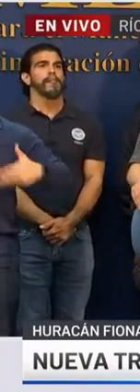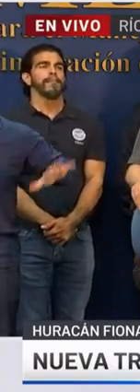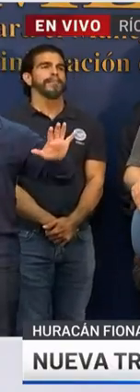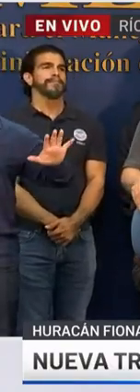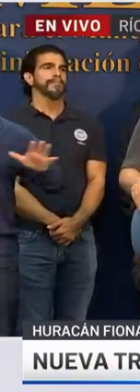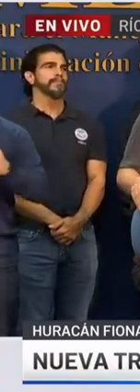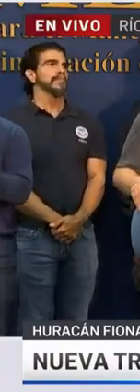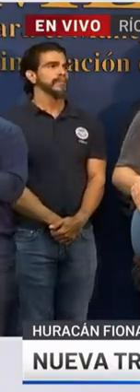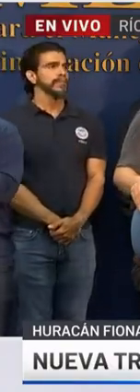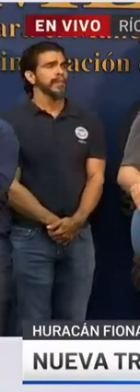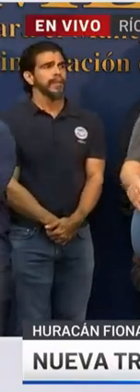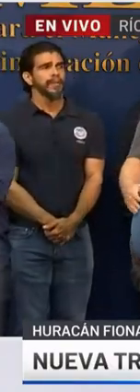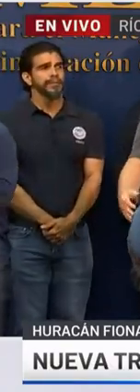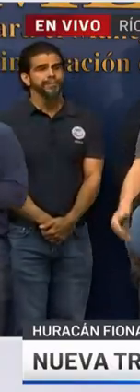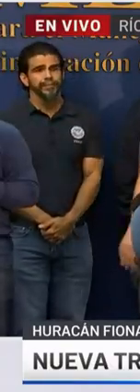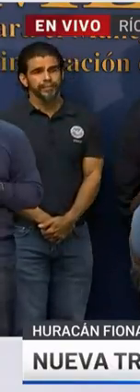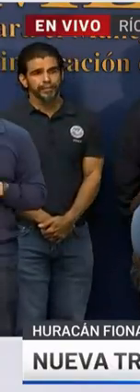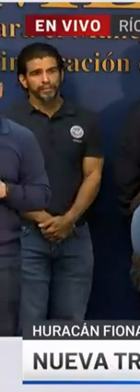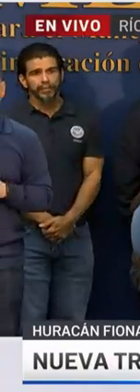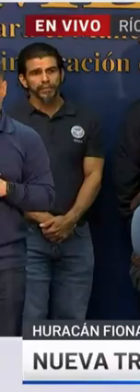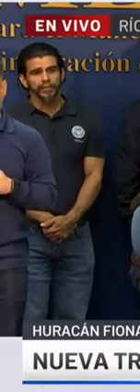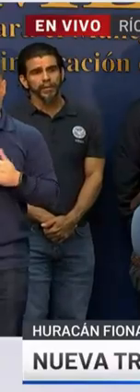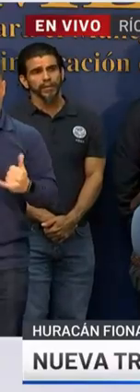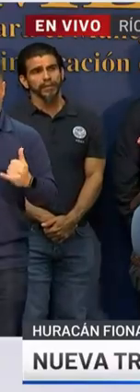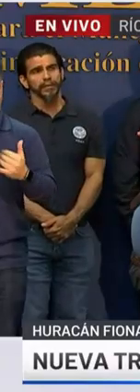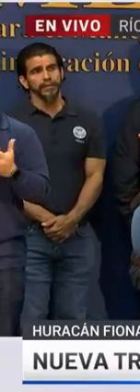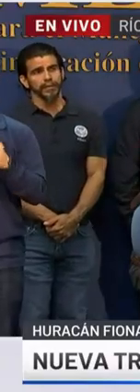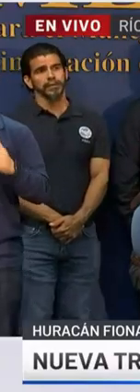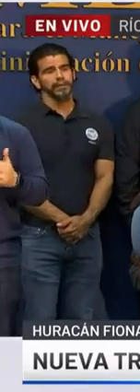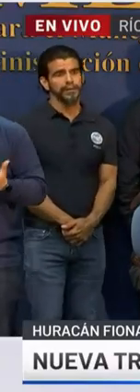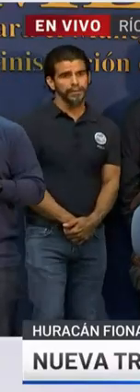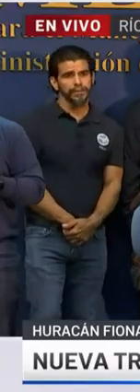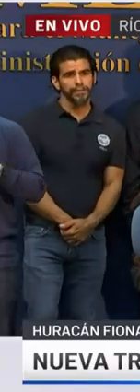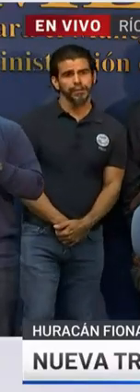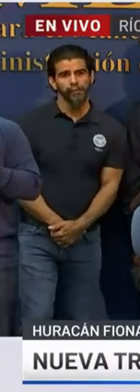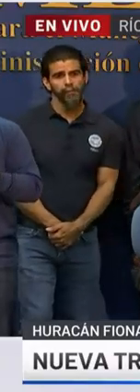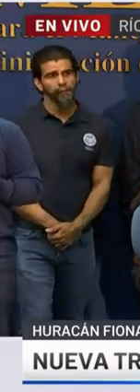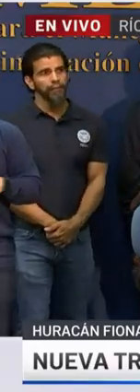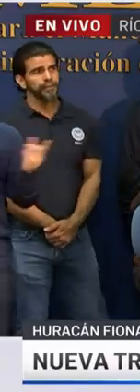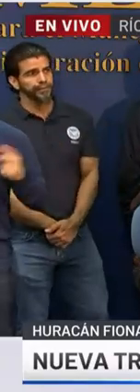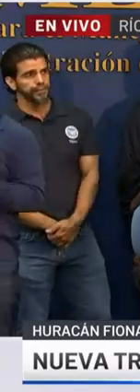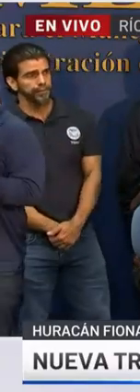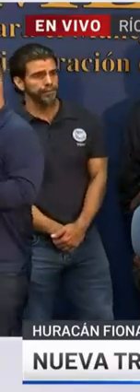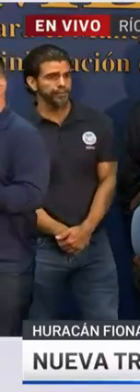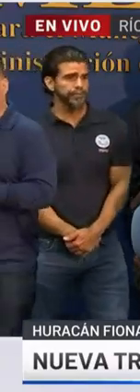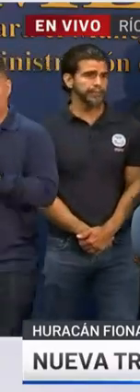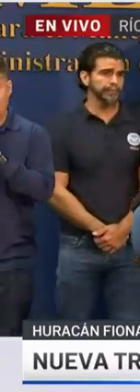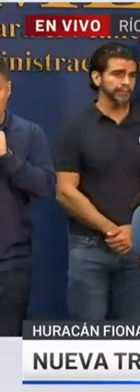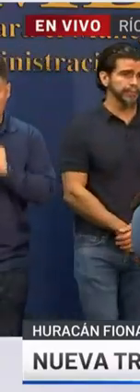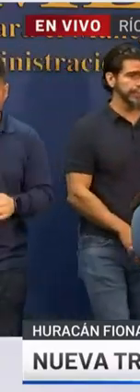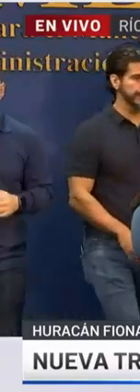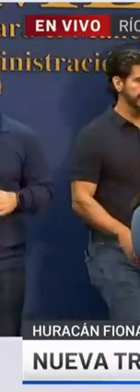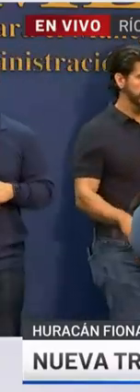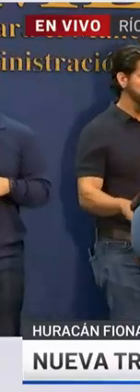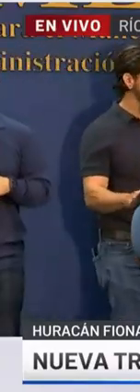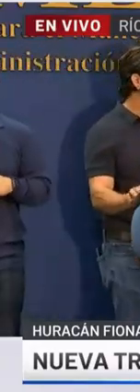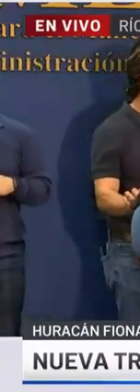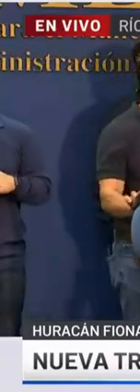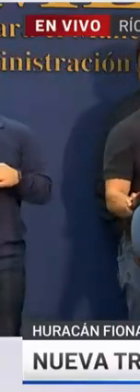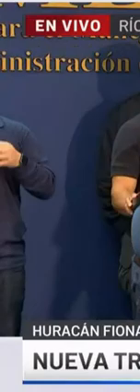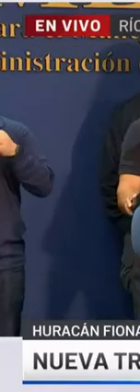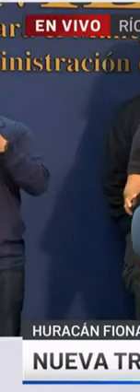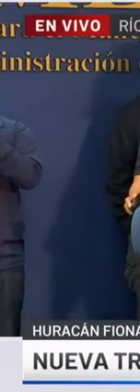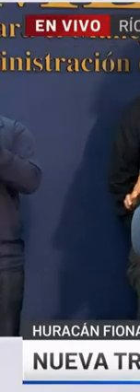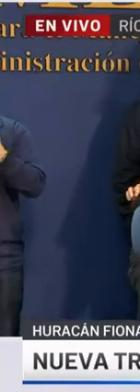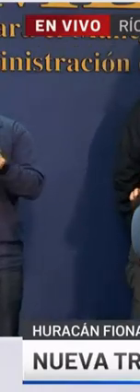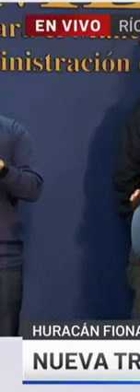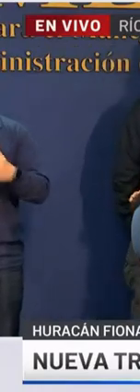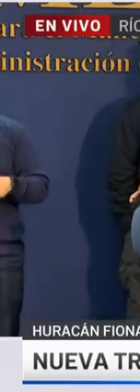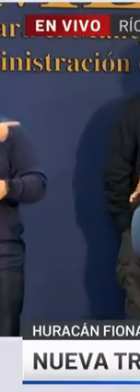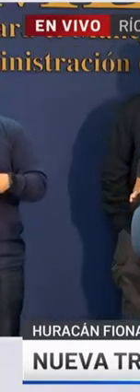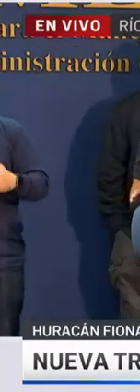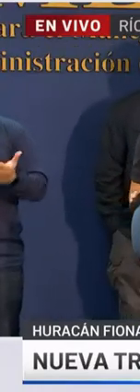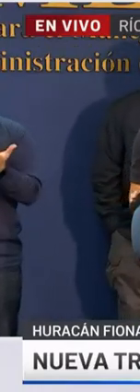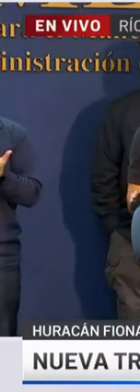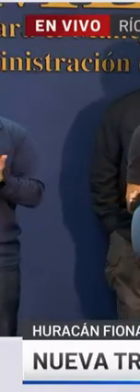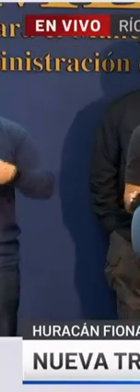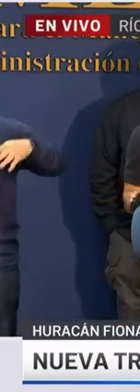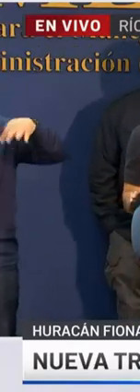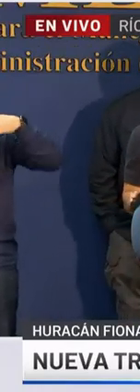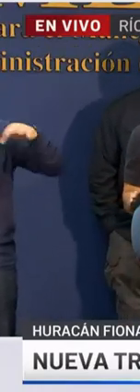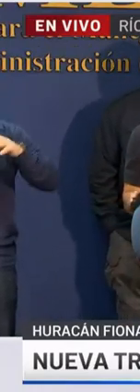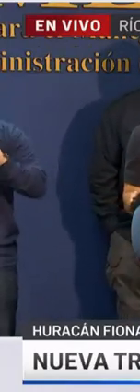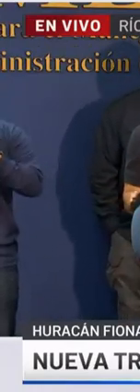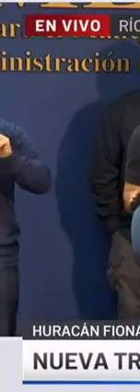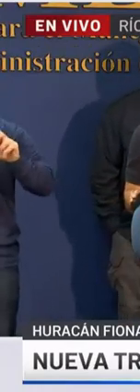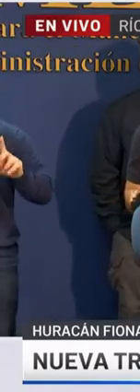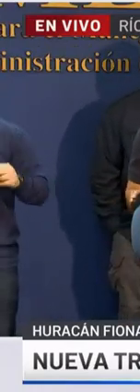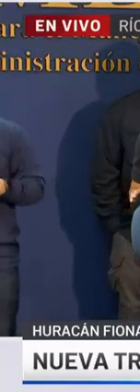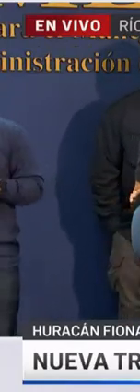YA TIENEN 80 MILLAS LOS MITOS